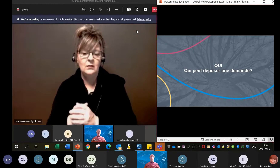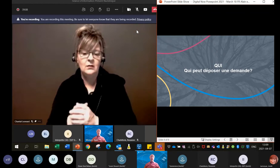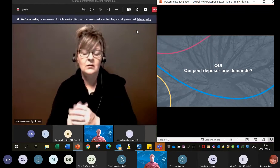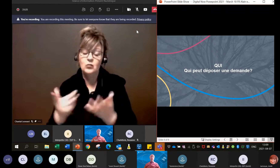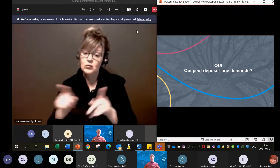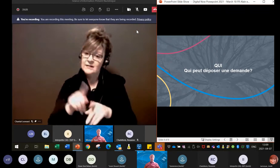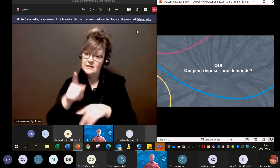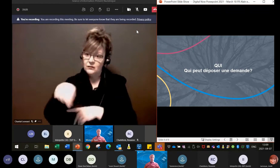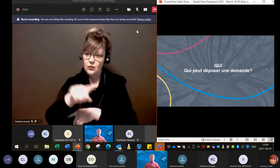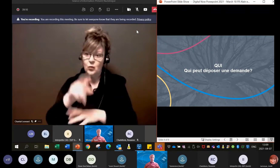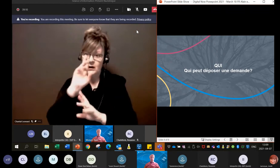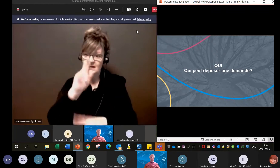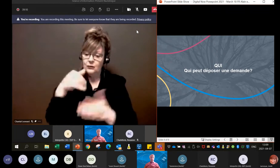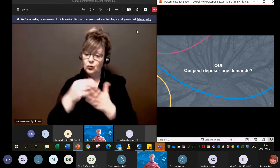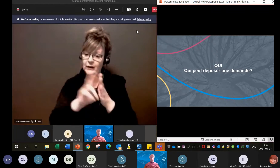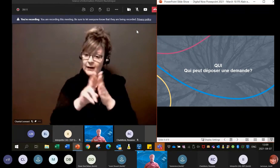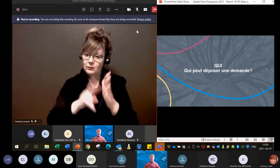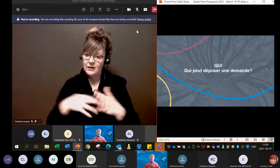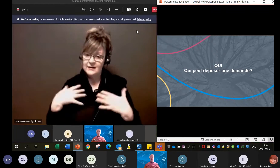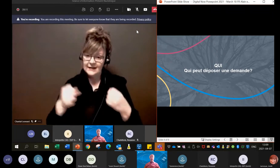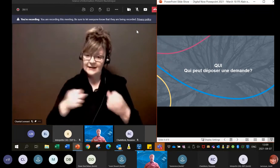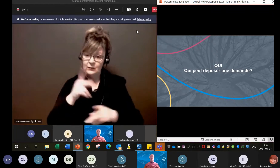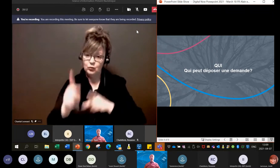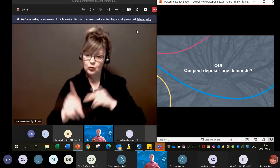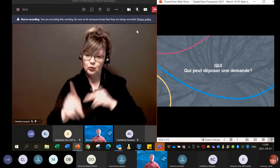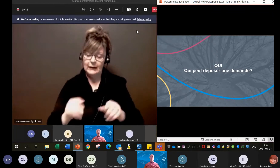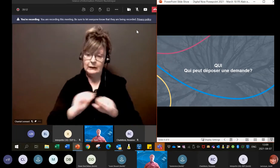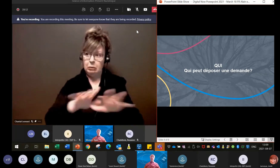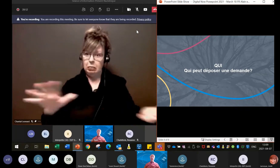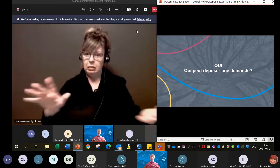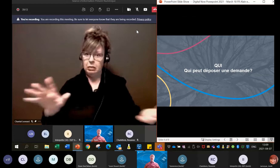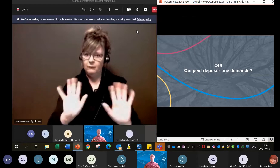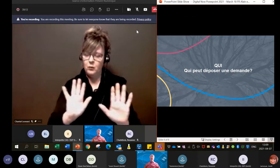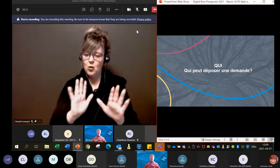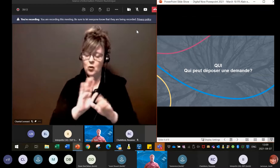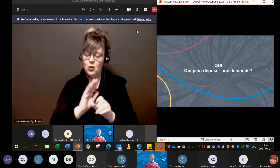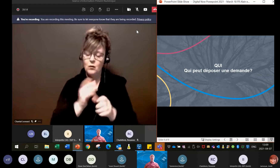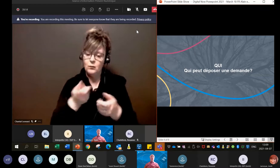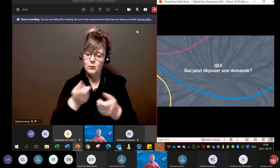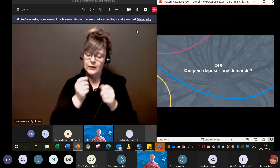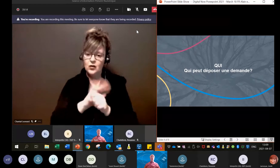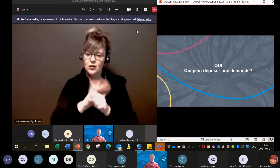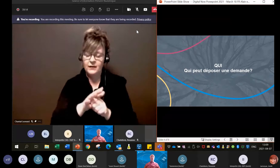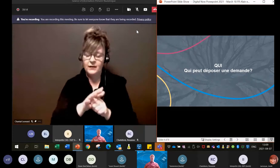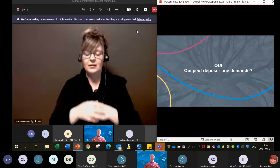gouvernementales mises en place pour réduire la transmission de la COVID-19, y compris les